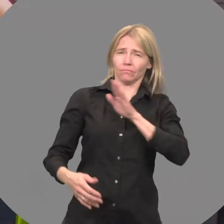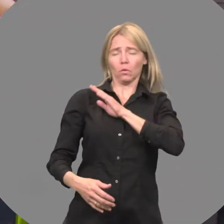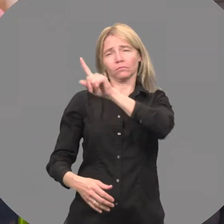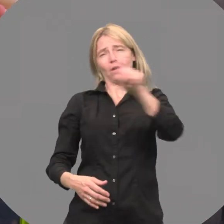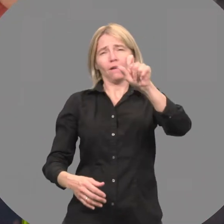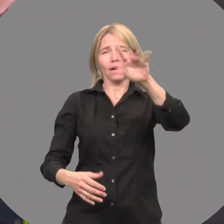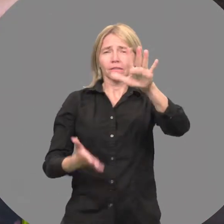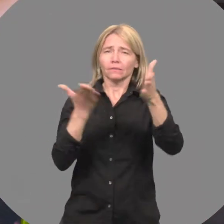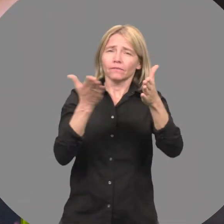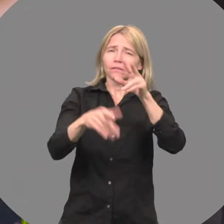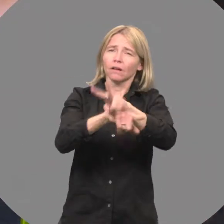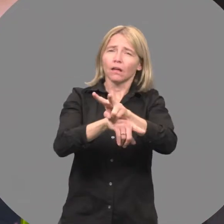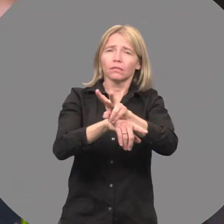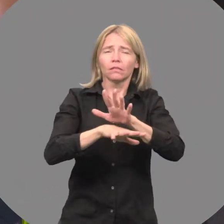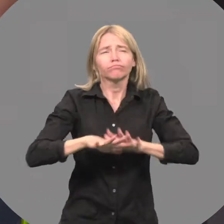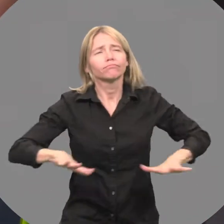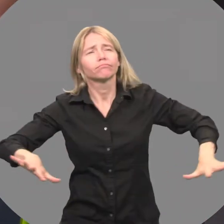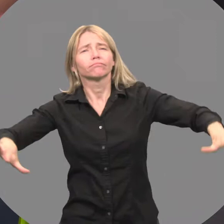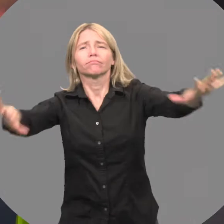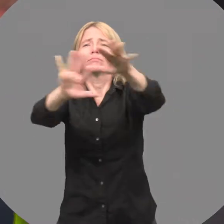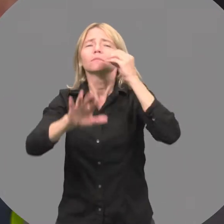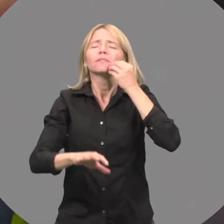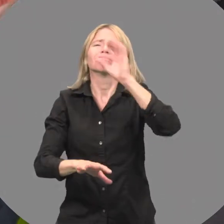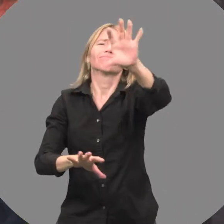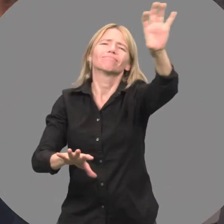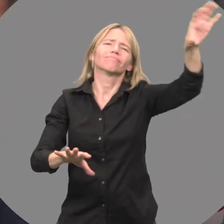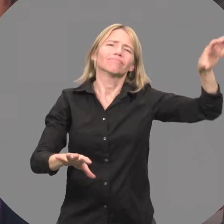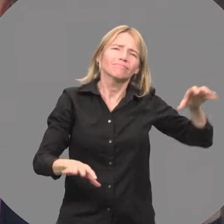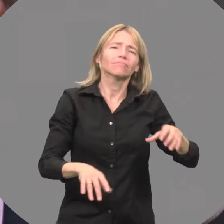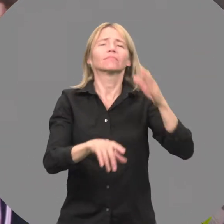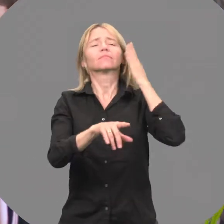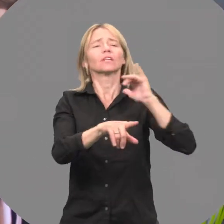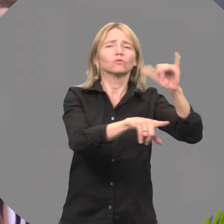Narrateur : Aujourd'hui, il y a 125 services de garde à domicile à St. John's et à Cornerbrook.